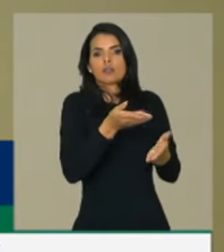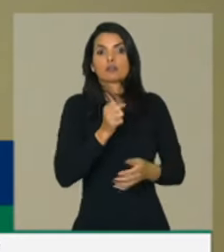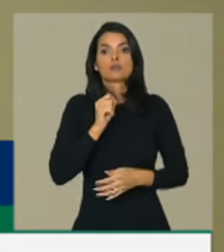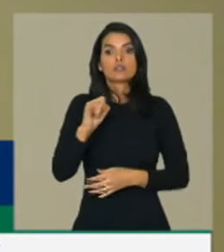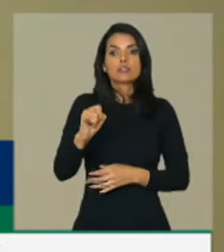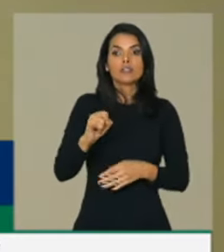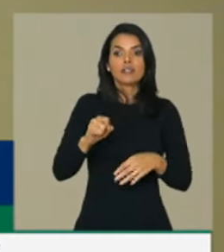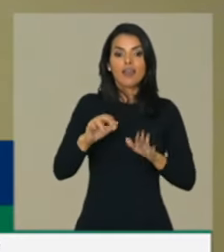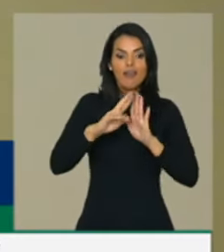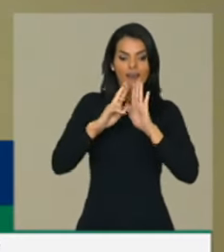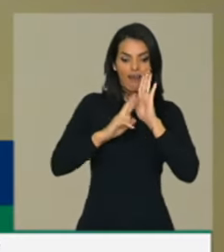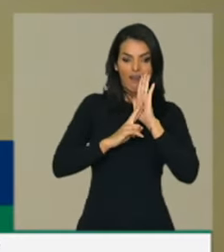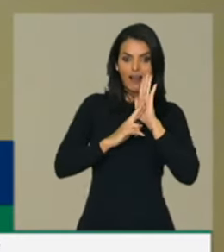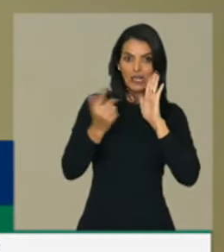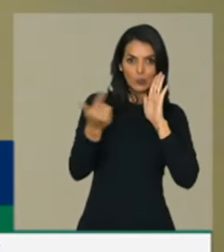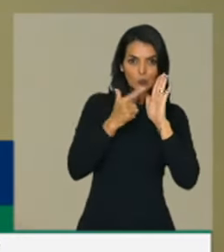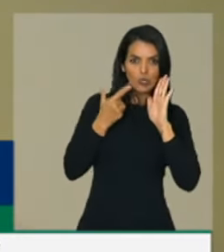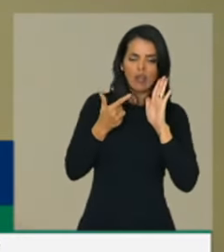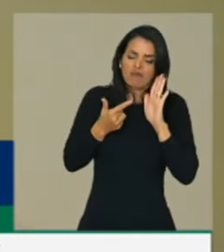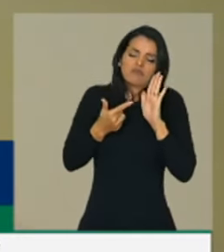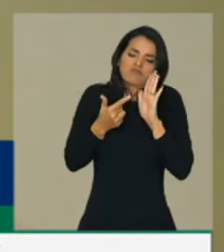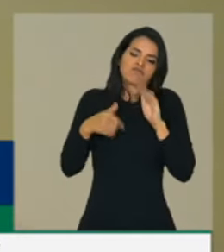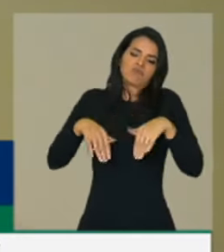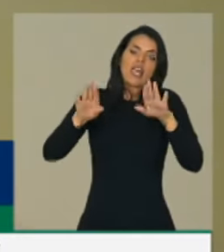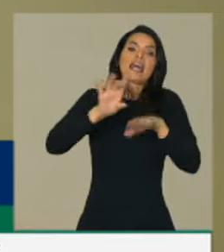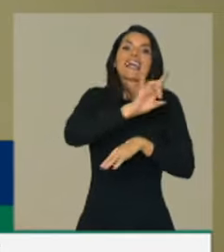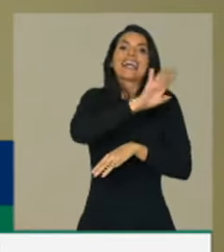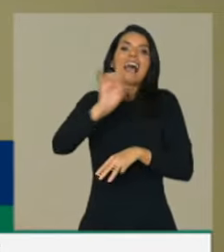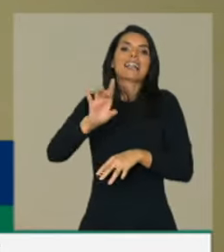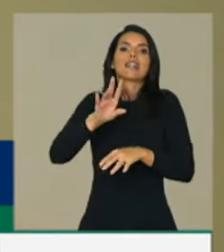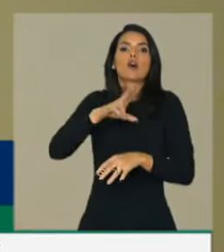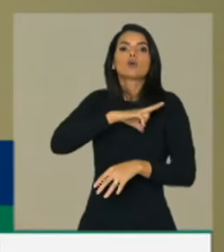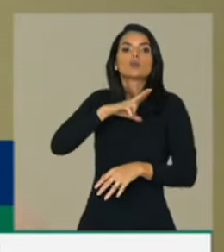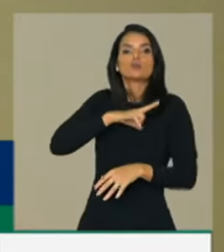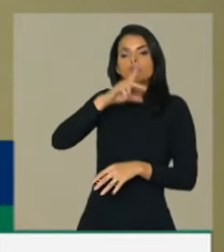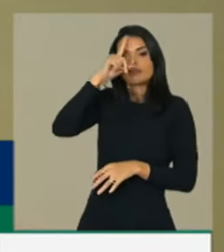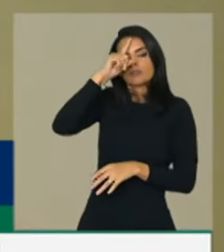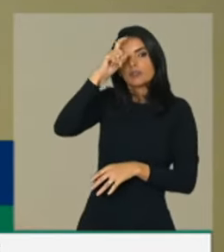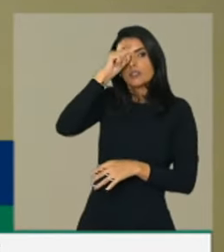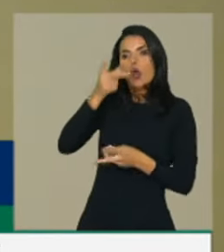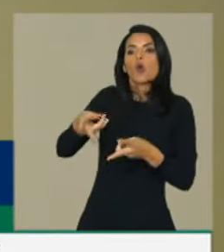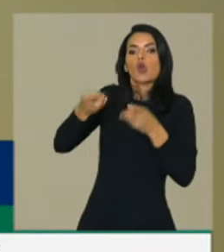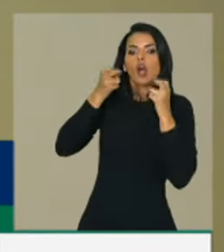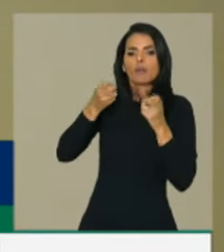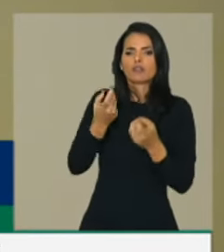CHEQUE EM BRANCO É PAGAR COM DINHEIRO PÚBLICO QUE NÃO VAI VIR LUCRO PARA GRANDES HOSPITAIS PRIVADOS, SINCERAMENTE EU NÃO CONSIGO ACREDITAR QUE TENHA GENTE QUE